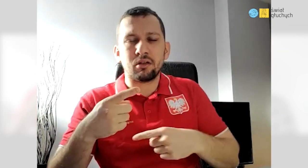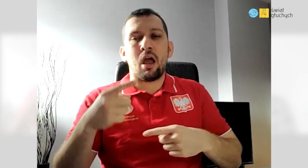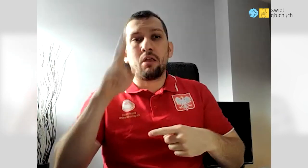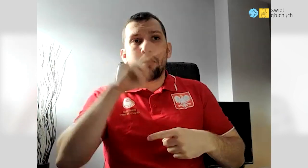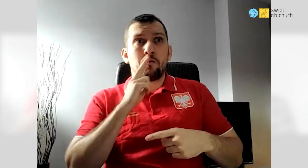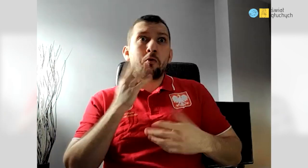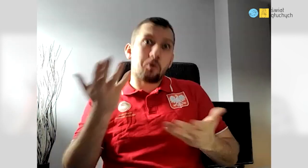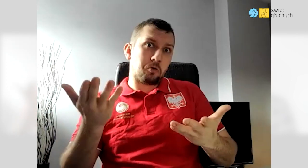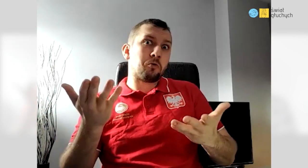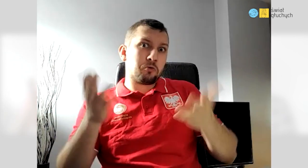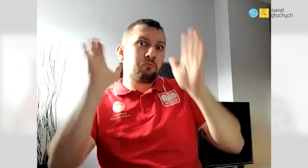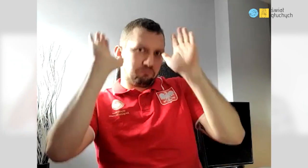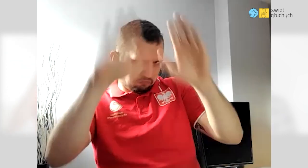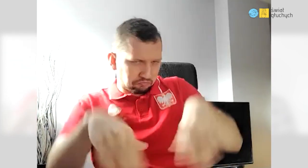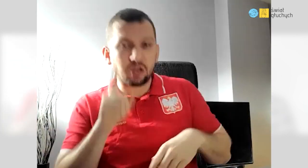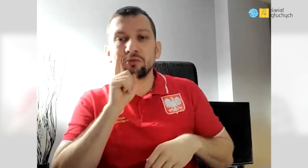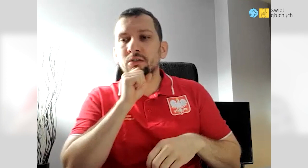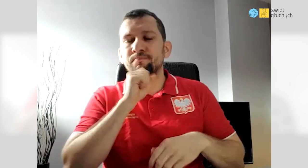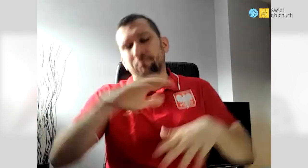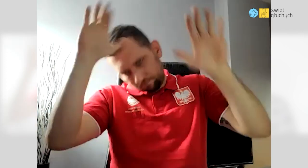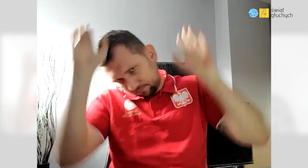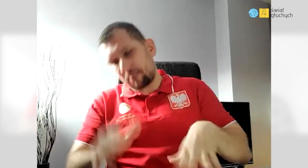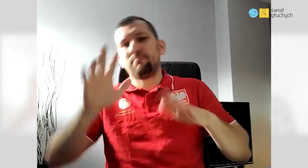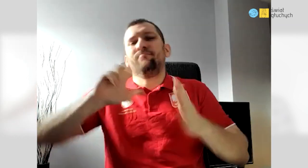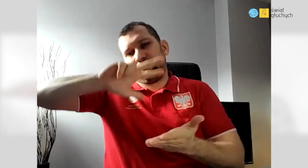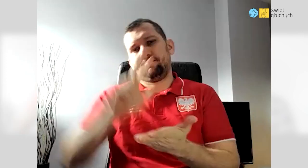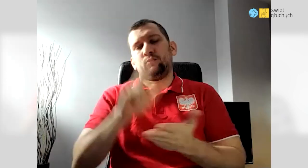Moi rodzice zaakceptował propozycję dziadka